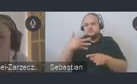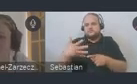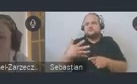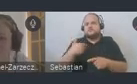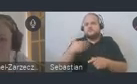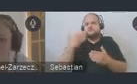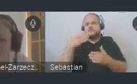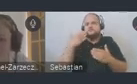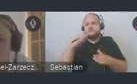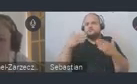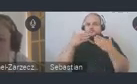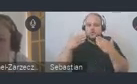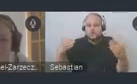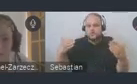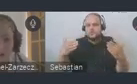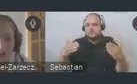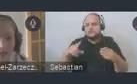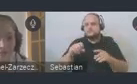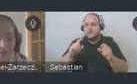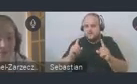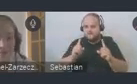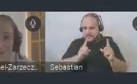Ja bardzo dziękuję za uwagę.